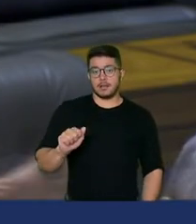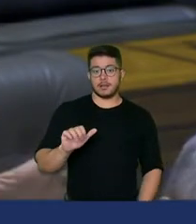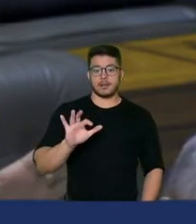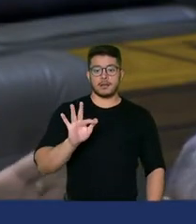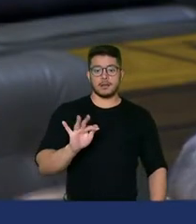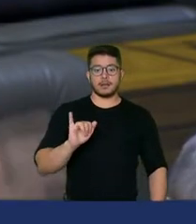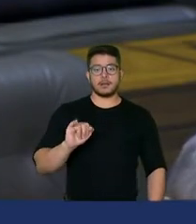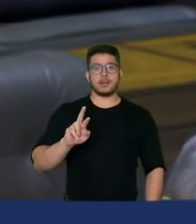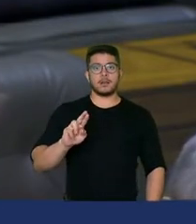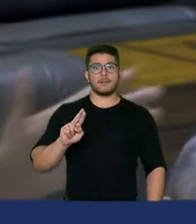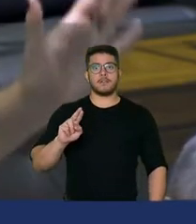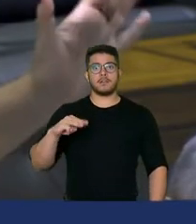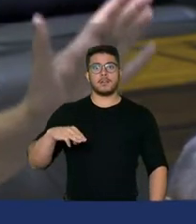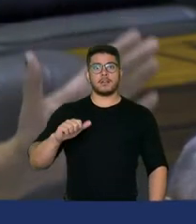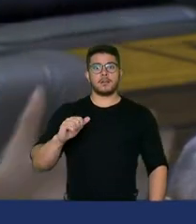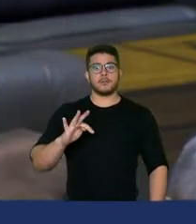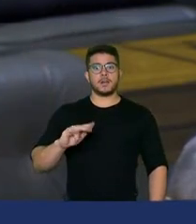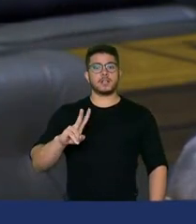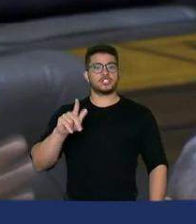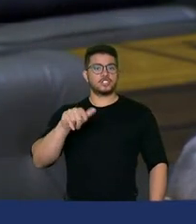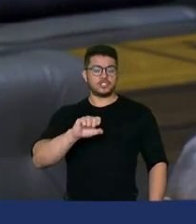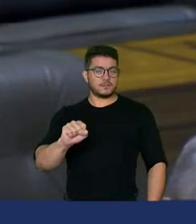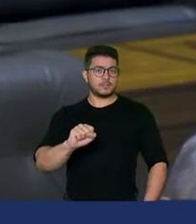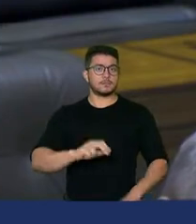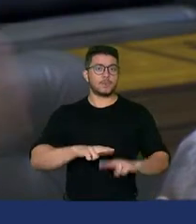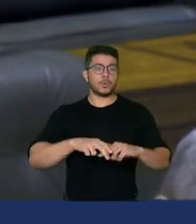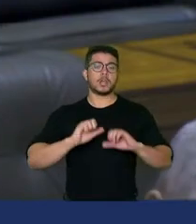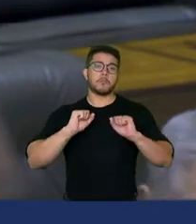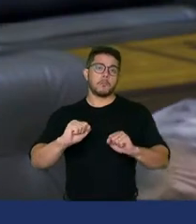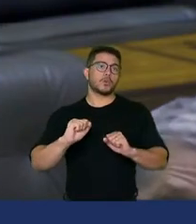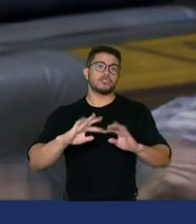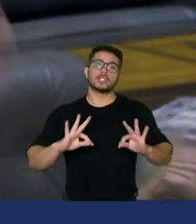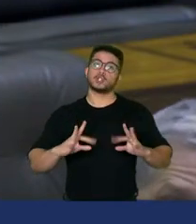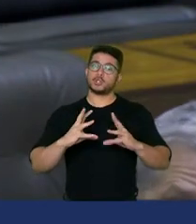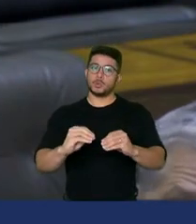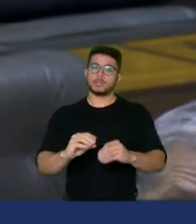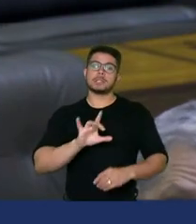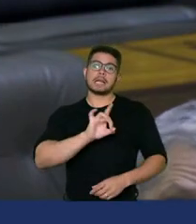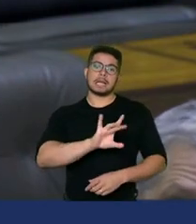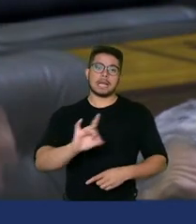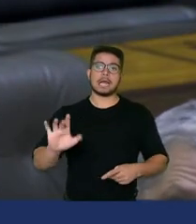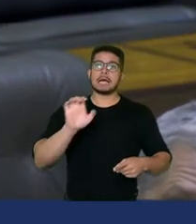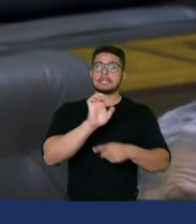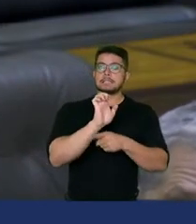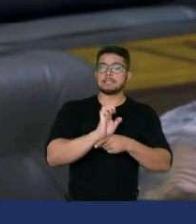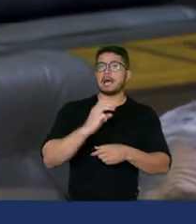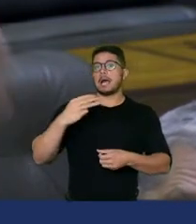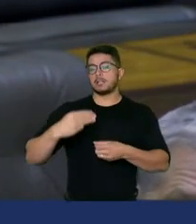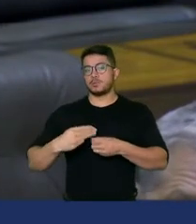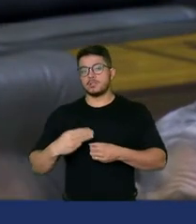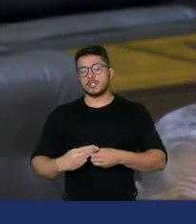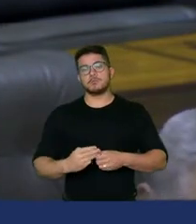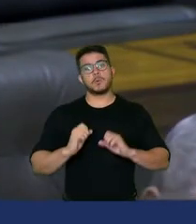É CONSENSO. VAMOS DEIXAR NO TEXTO AS POLÍTICAS AFIRMATIVAS PORQUE PODEM SER TODAS E CADA ESTADO E MUNICÍPIO FARÁDE ACORDO COM